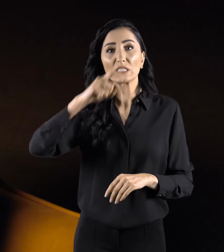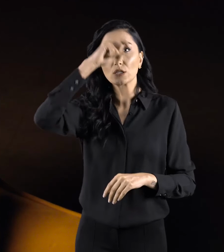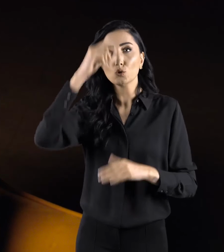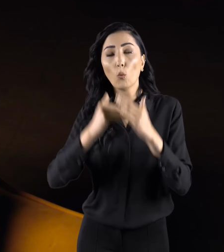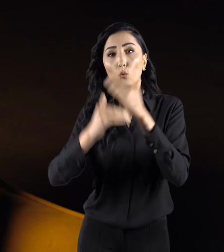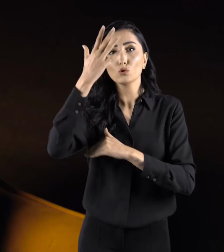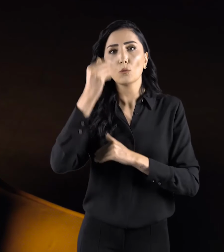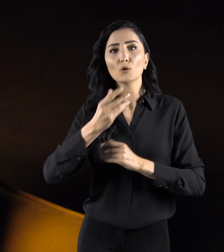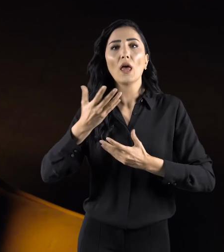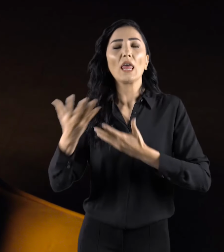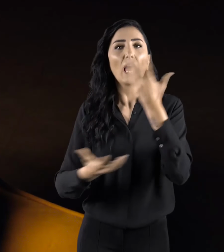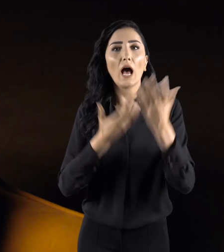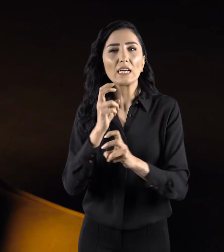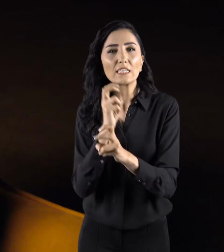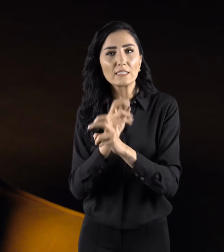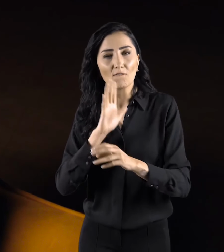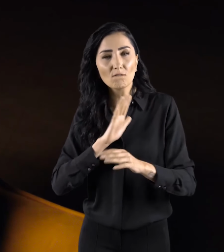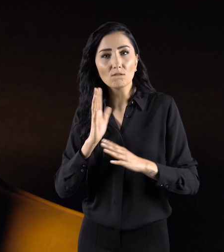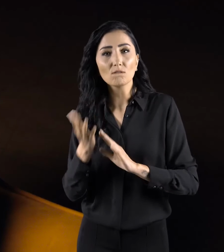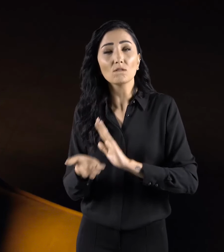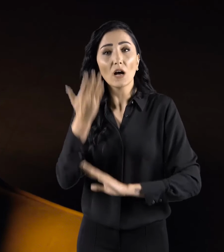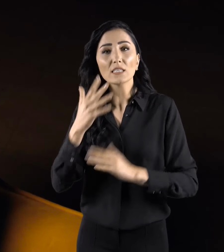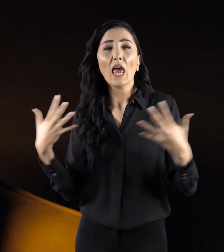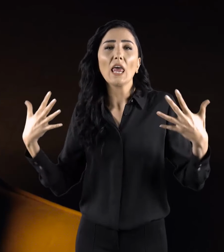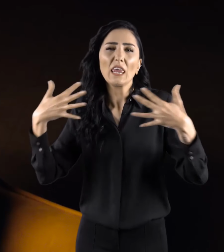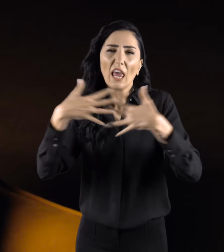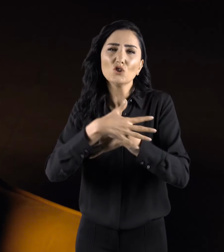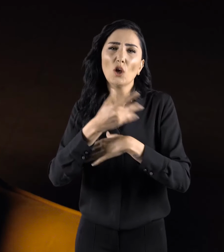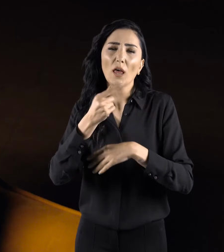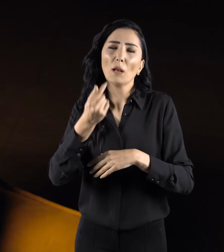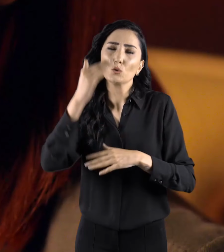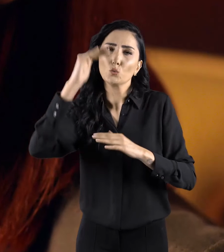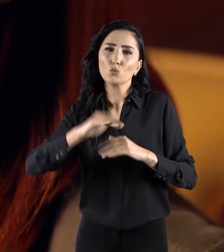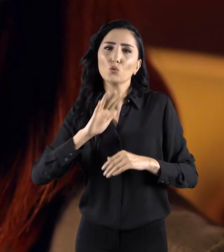için yangın riski fazla, geceleri ise tam tersi olarak düşüktür. İtfaiye yetkilileri